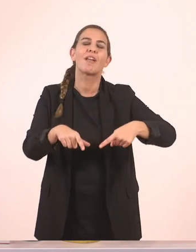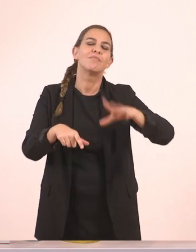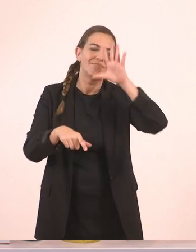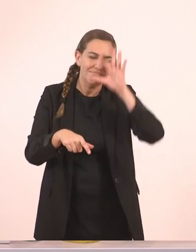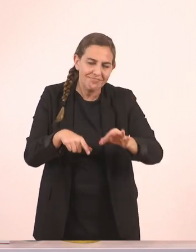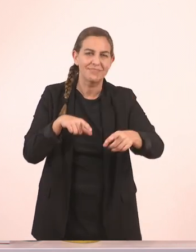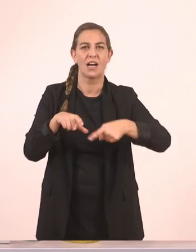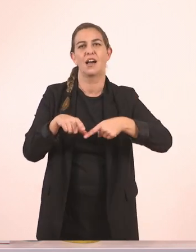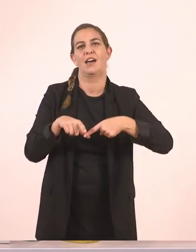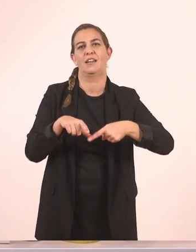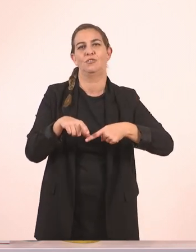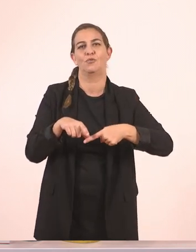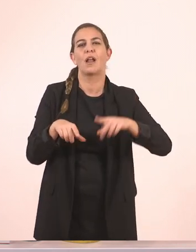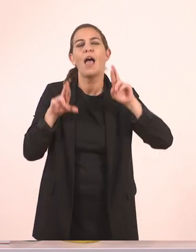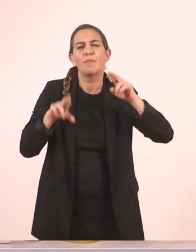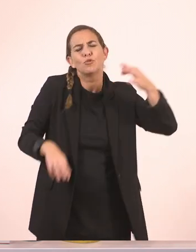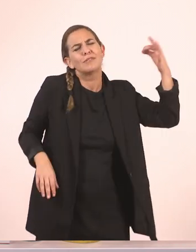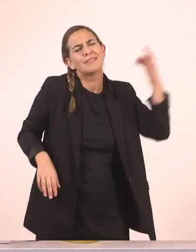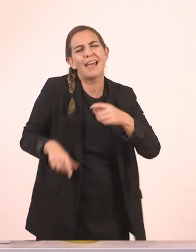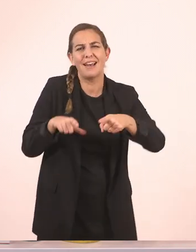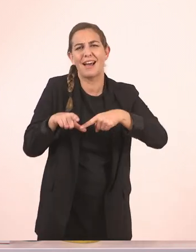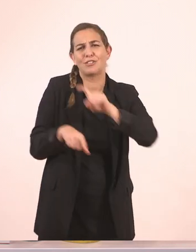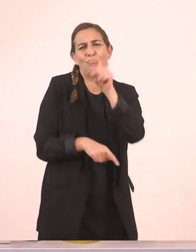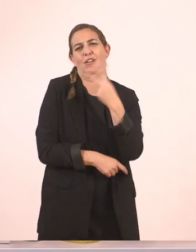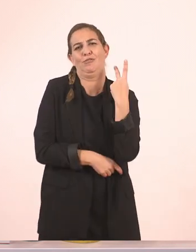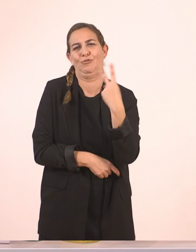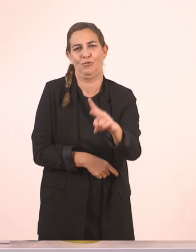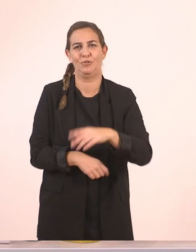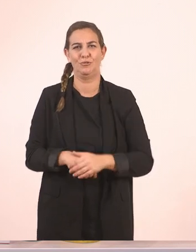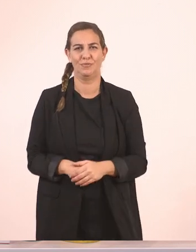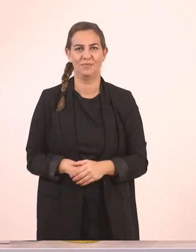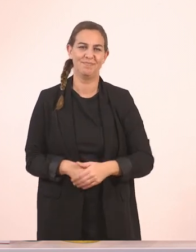να είναι τα καλύτερα Χριστούγεννα που έχετε περάσει ποτέ. Γεια σας!